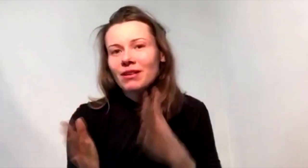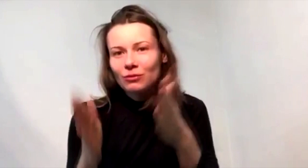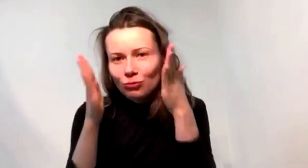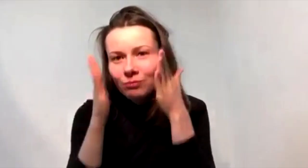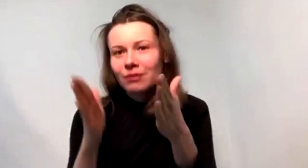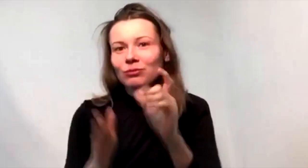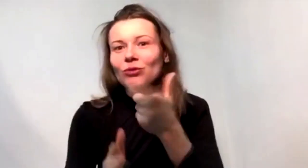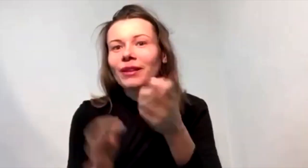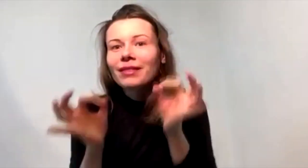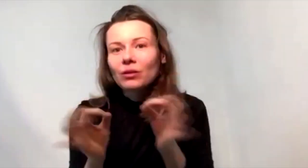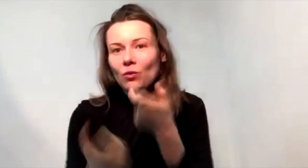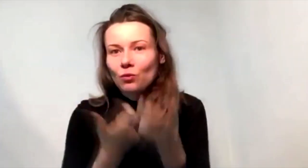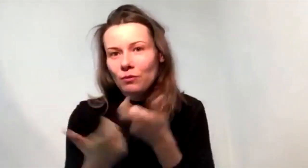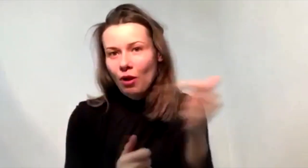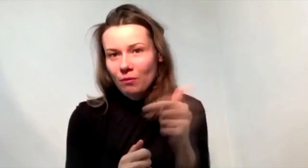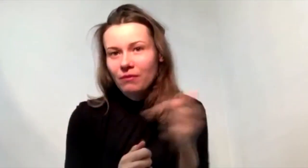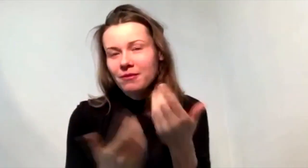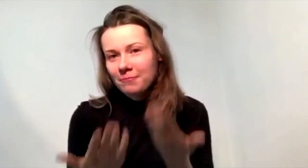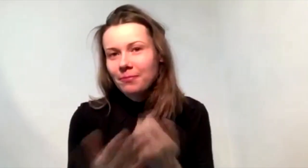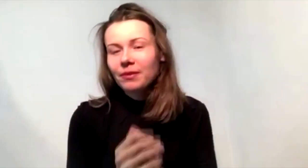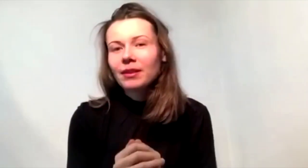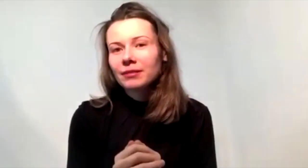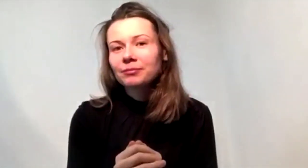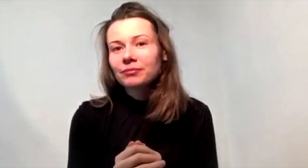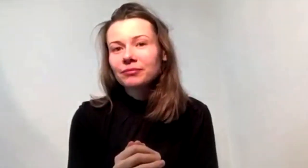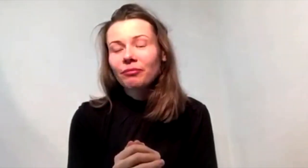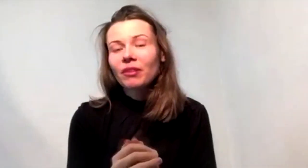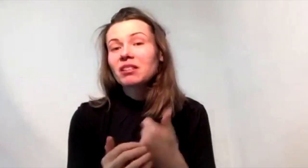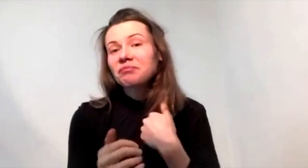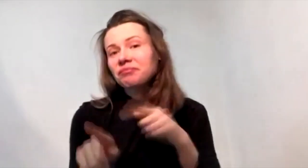Warto skupić się na tym, co teraz trzeba zrobić, na swoich obowiązkach.